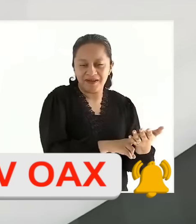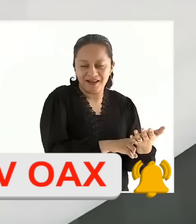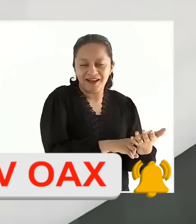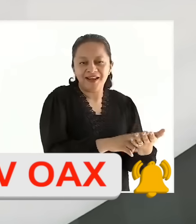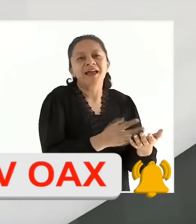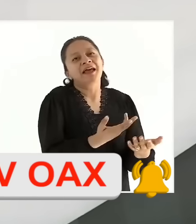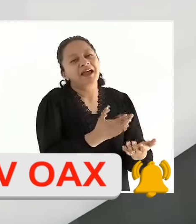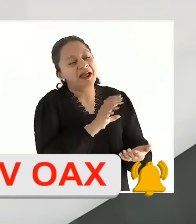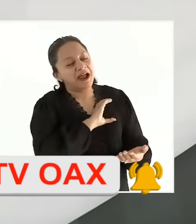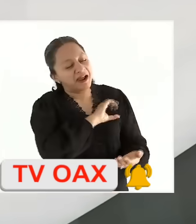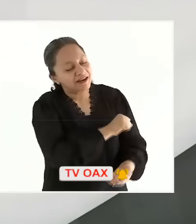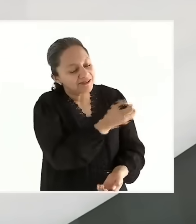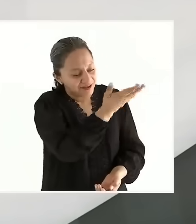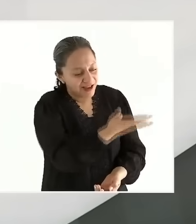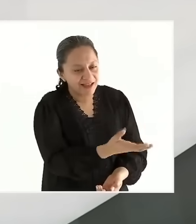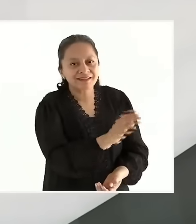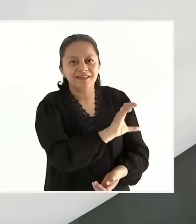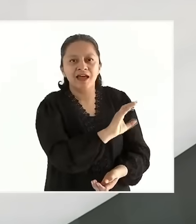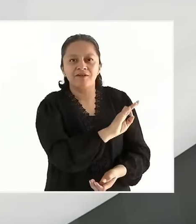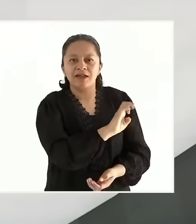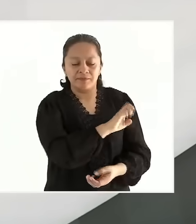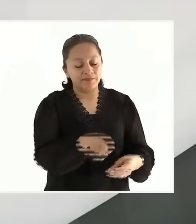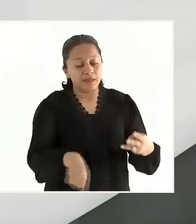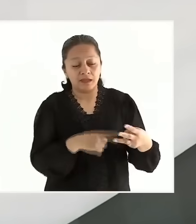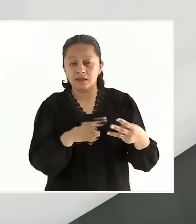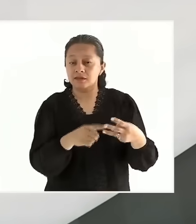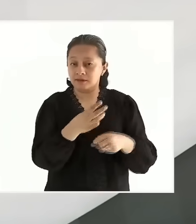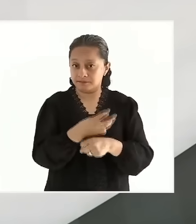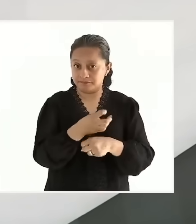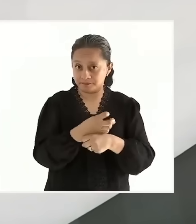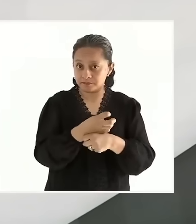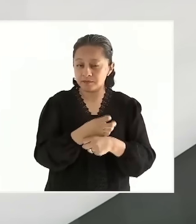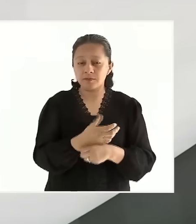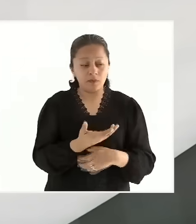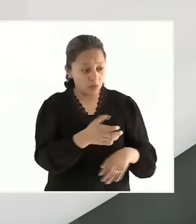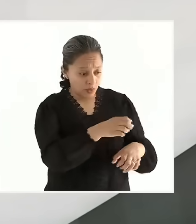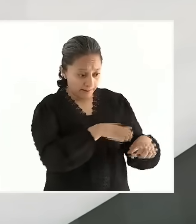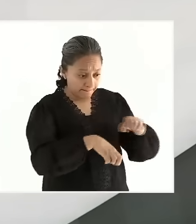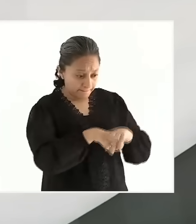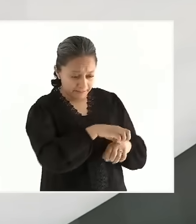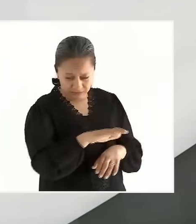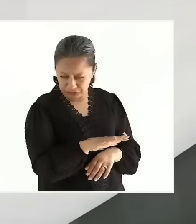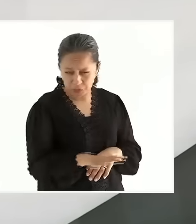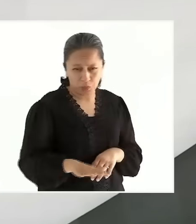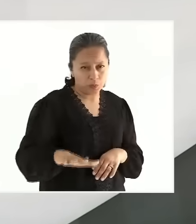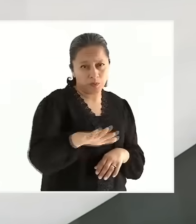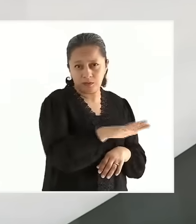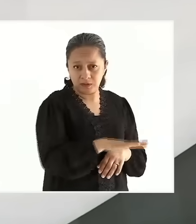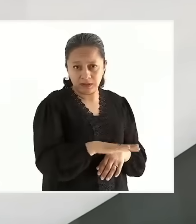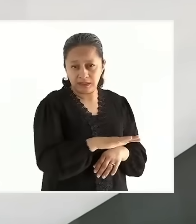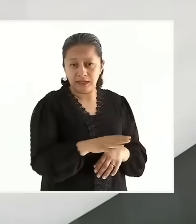Y la tercera es que además de ser una empresa pública que toda la vida luchamos porque no se